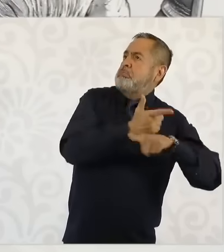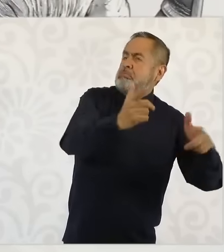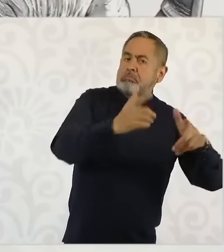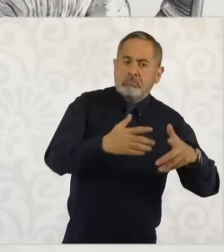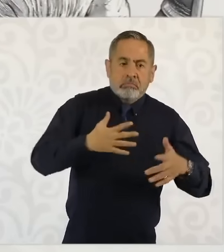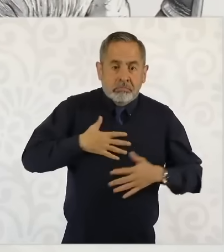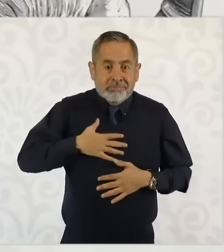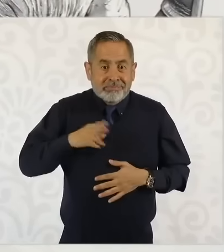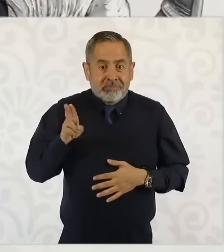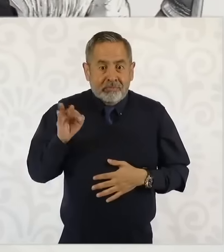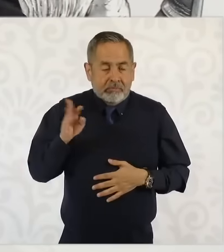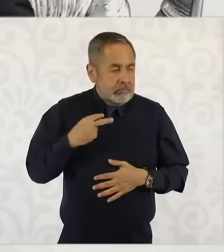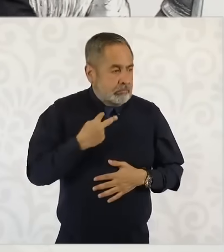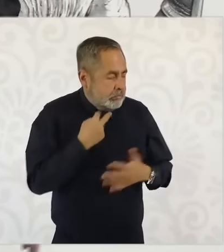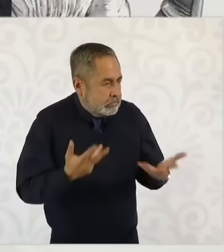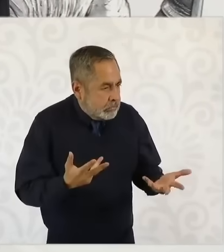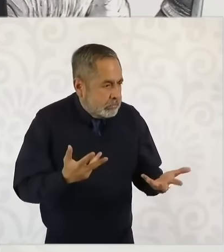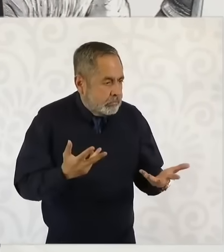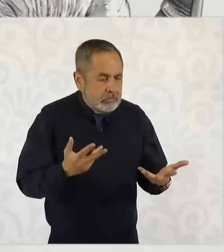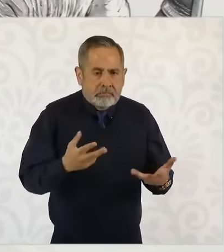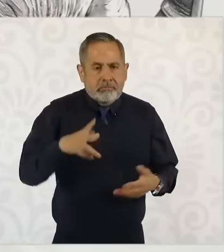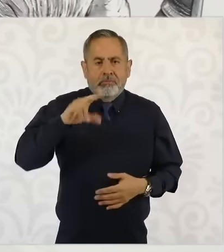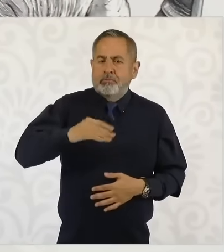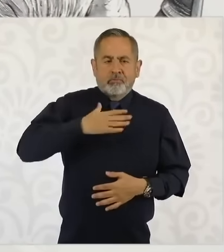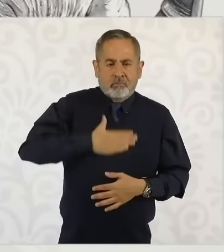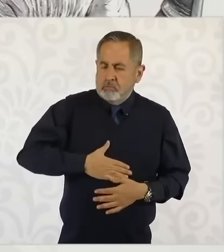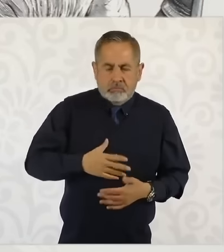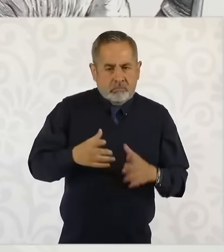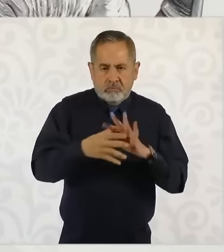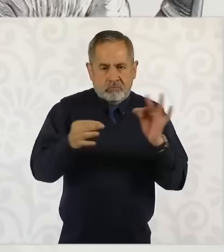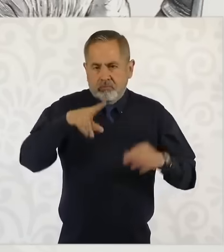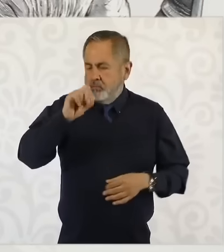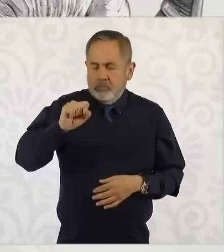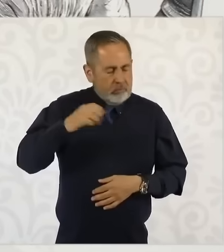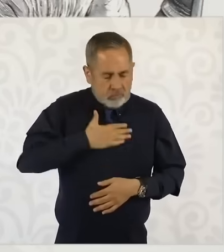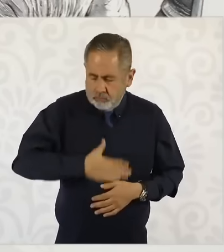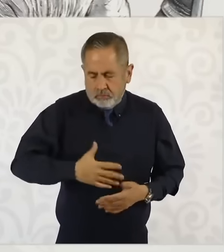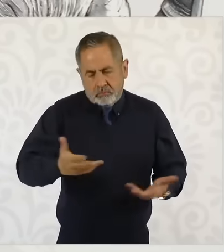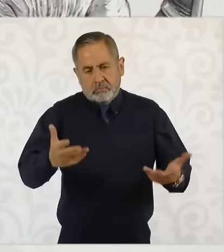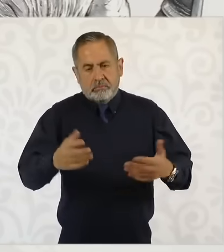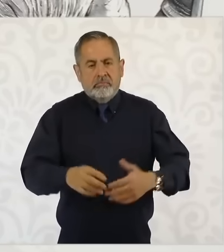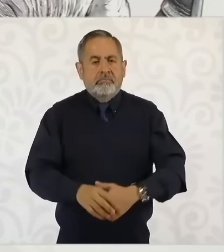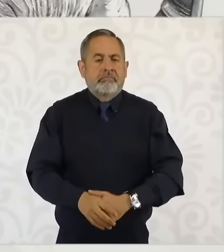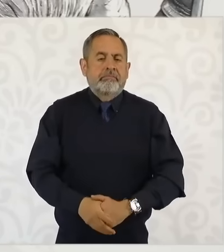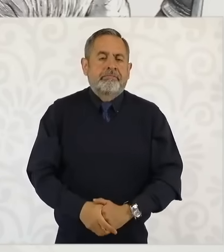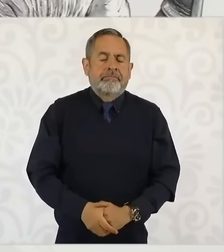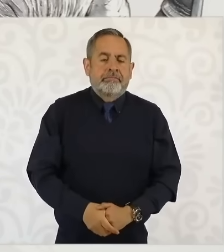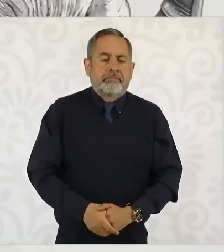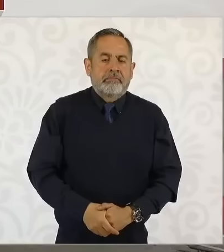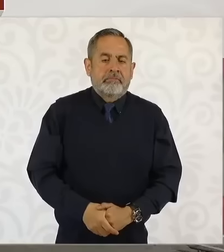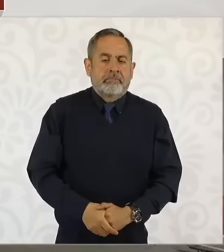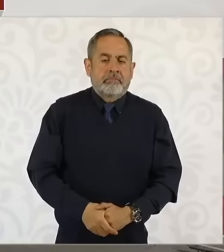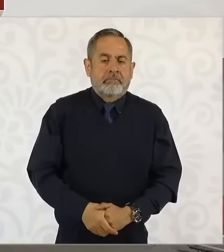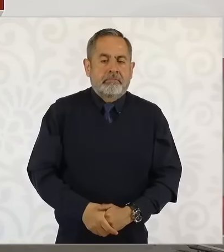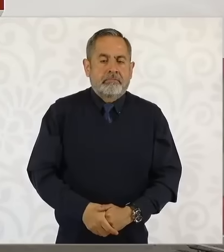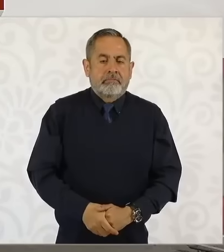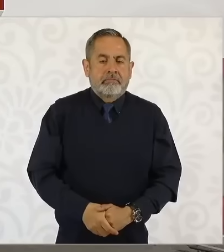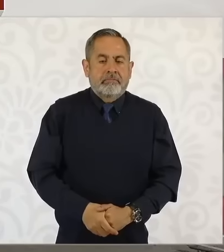México y eso no es justo ¿por qué no platicas del caso Gómez Mont ¿por qué se le congelaron